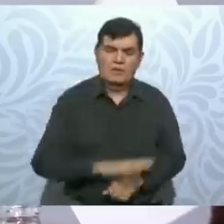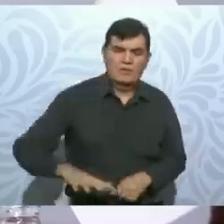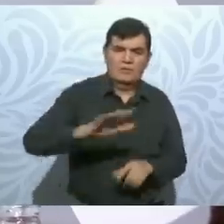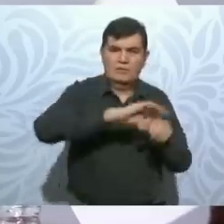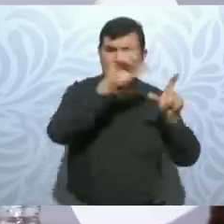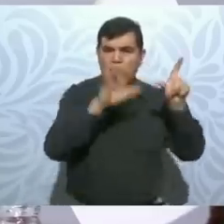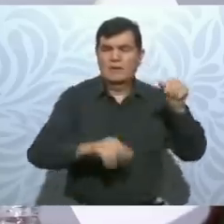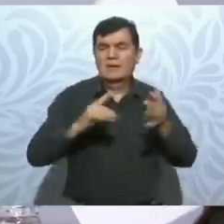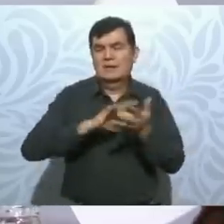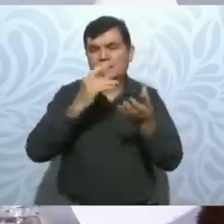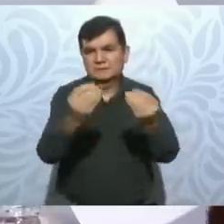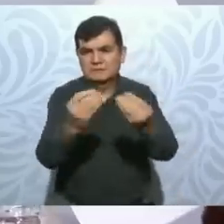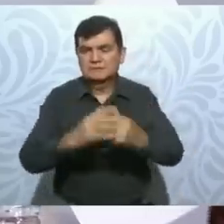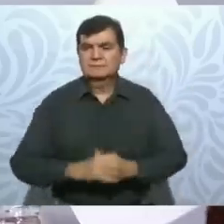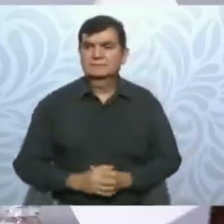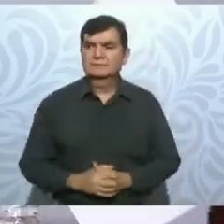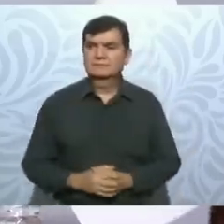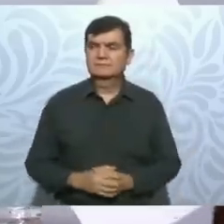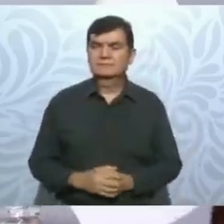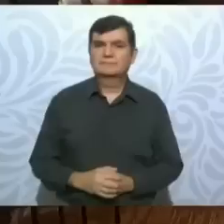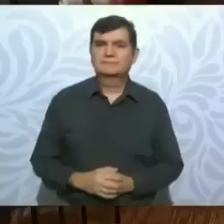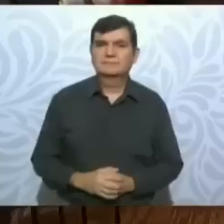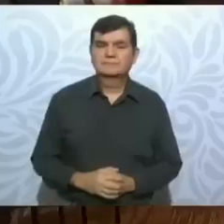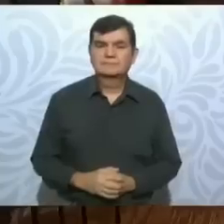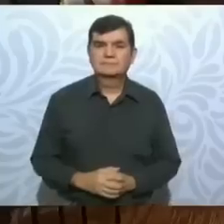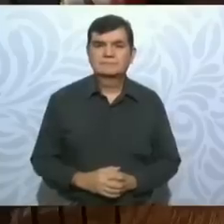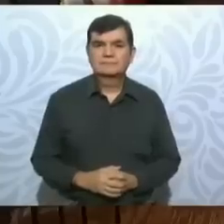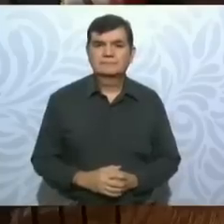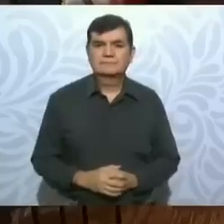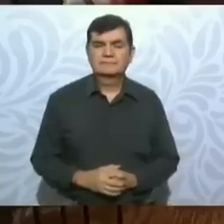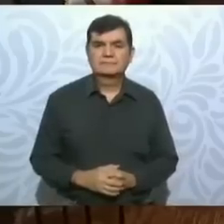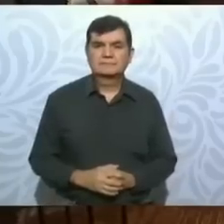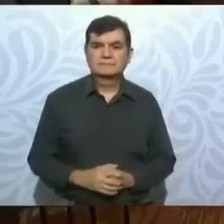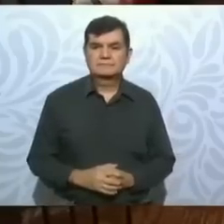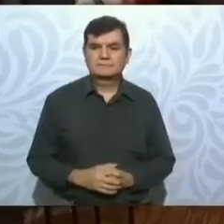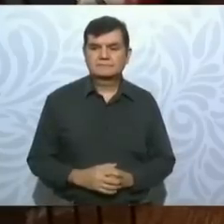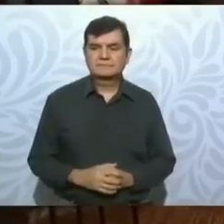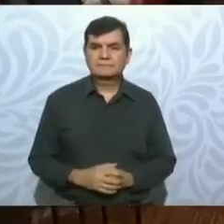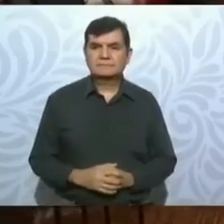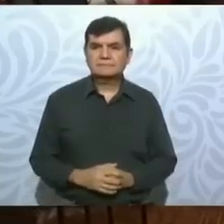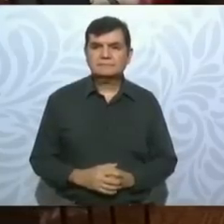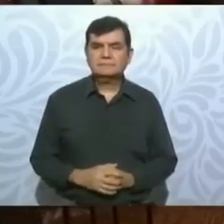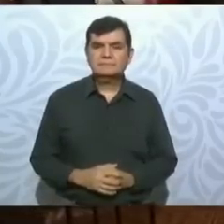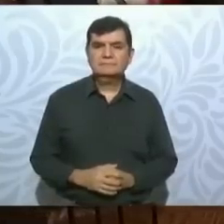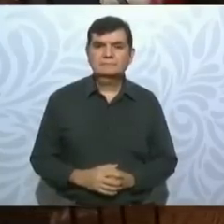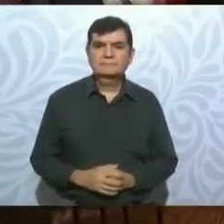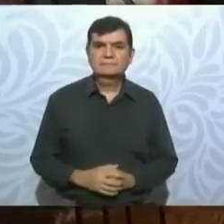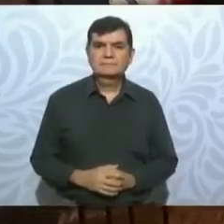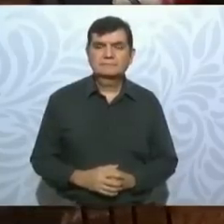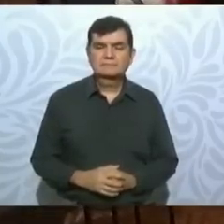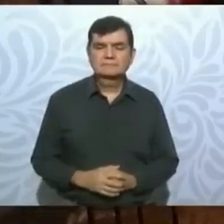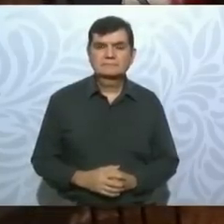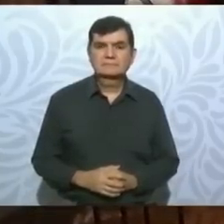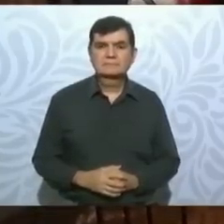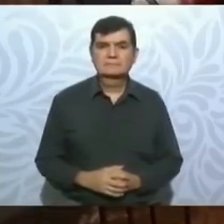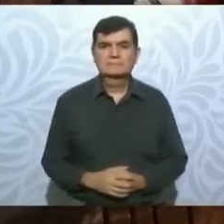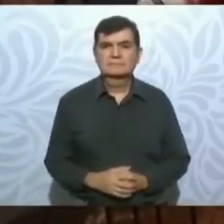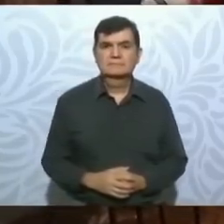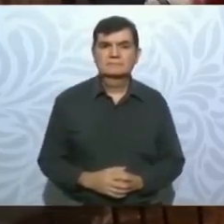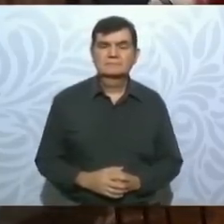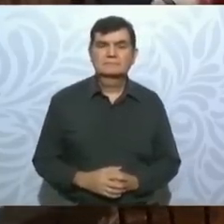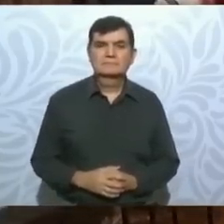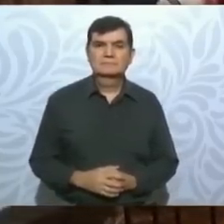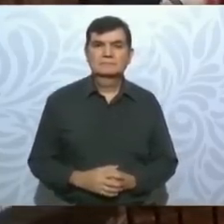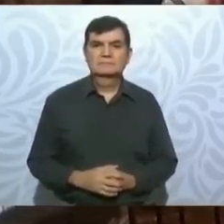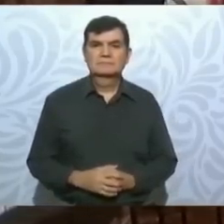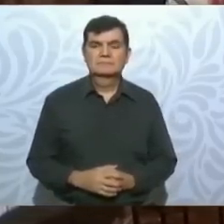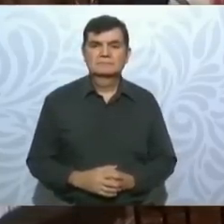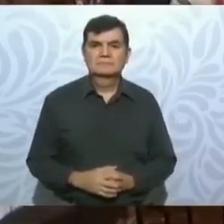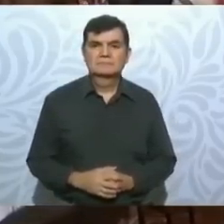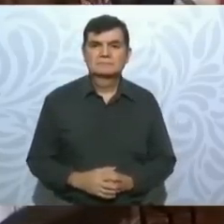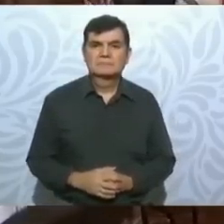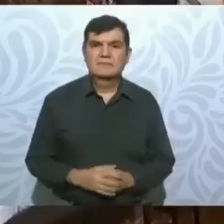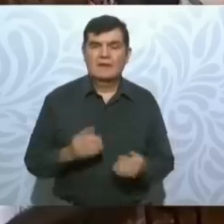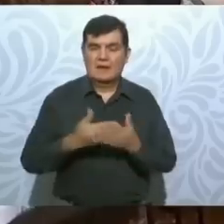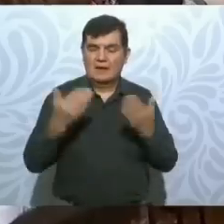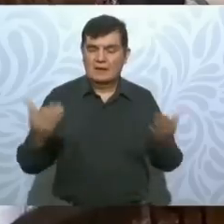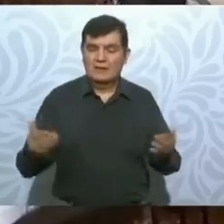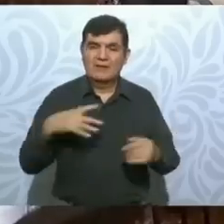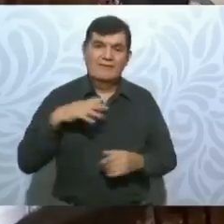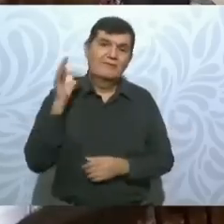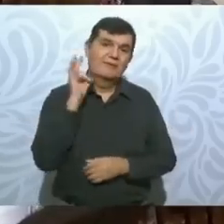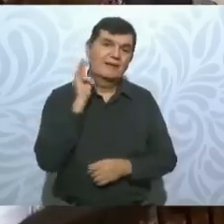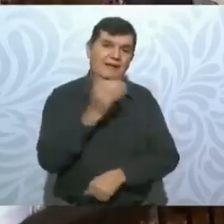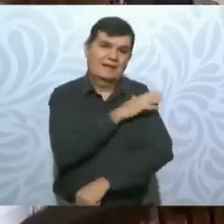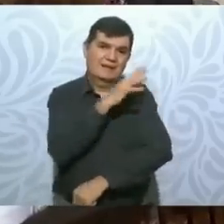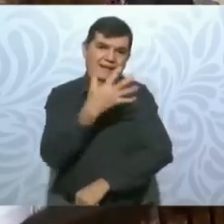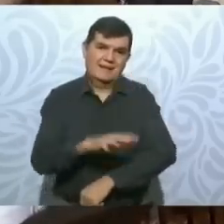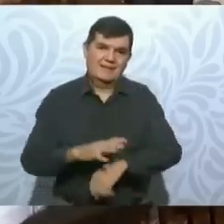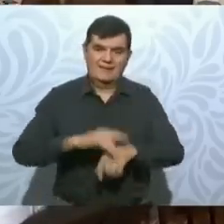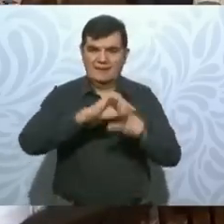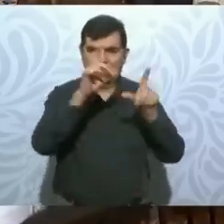gracias escucharemos al fiscal general de la república y presidente de la